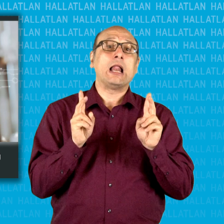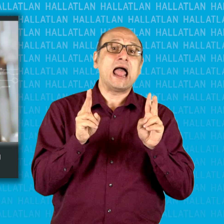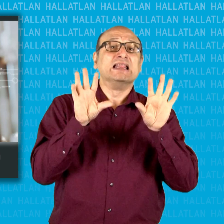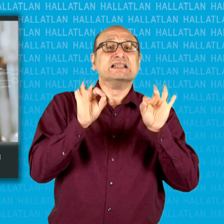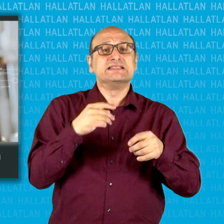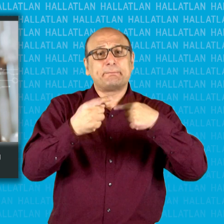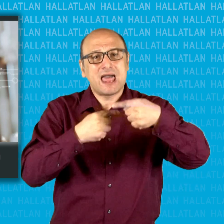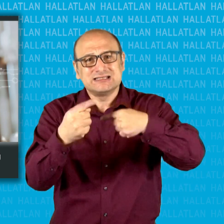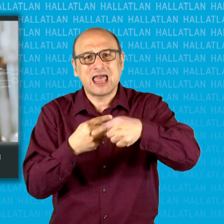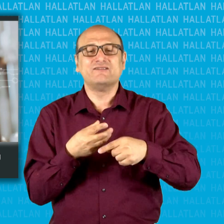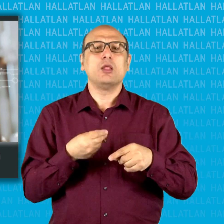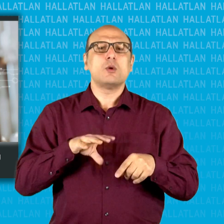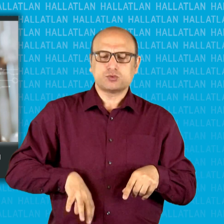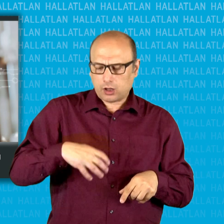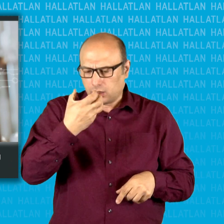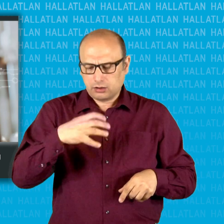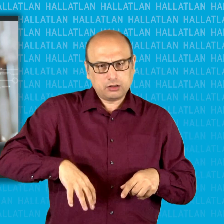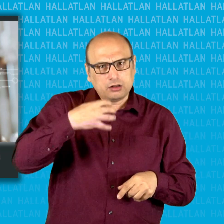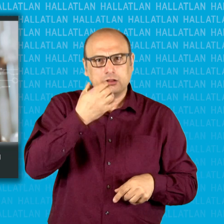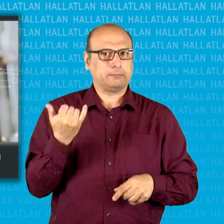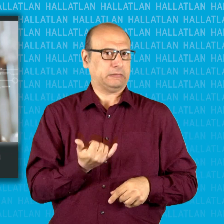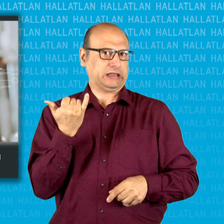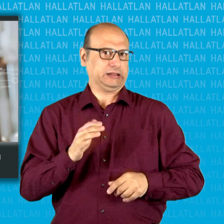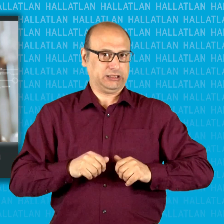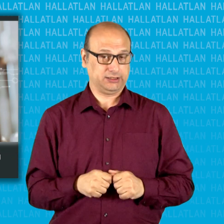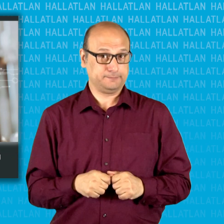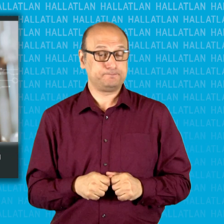akár 10 percenként, vagy gyakrabban ellenőrzi a telefonját.